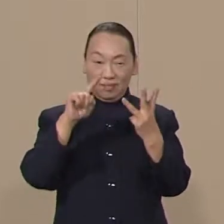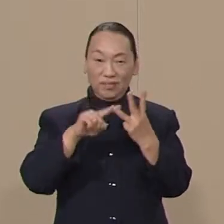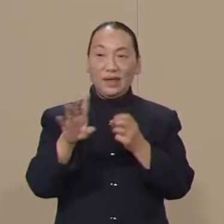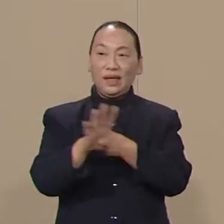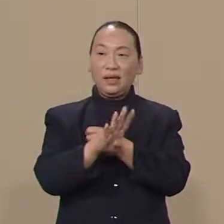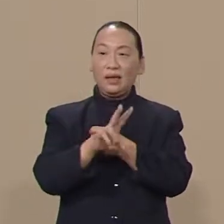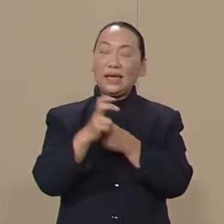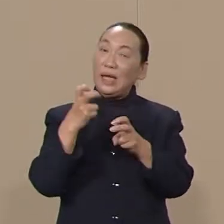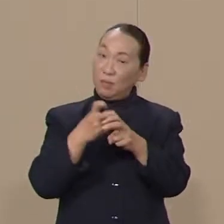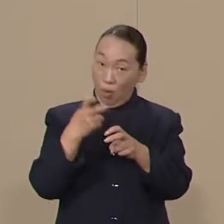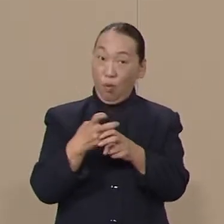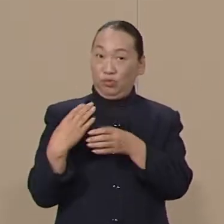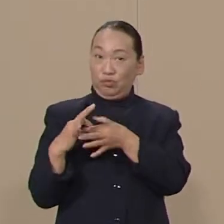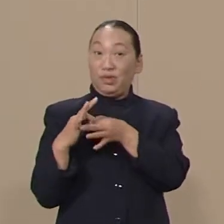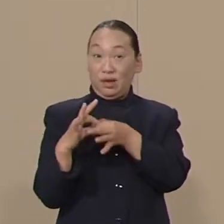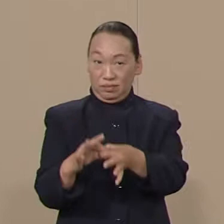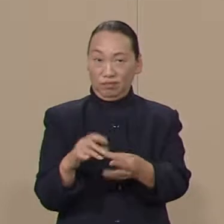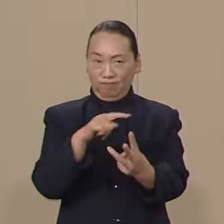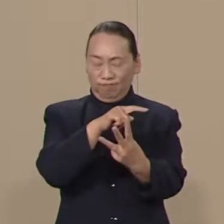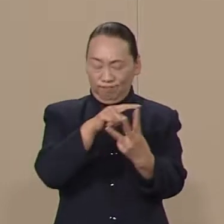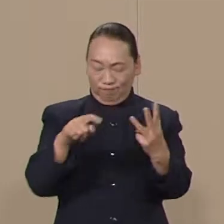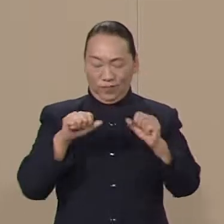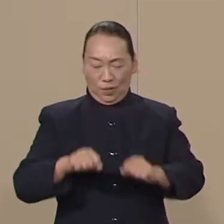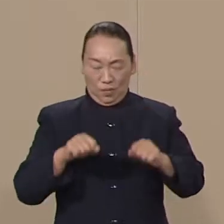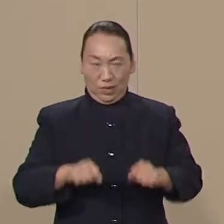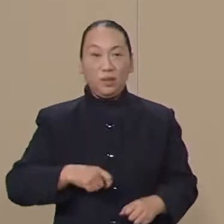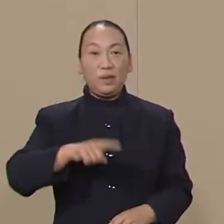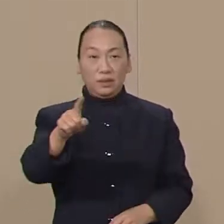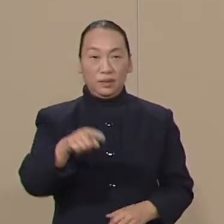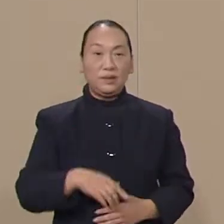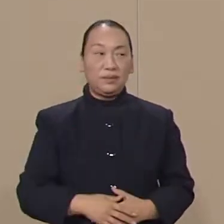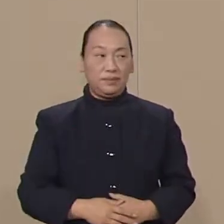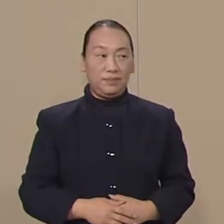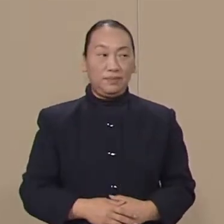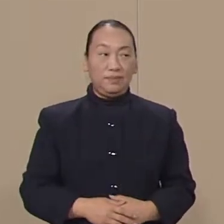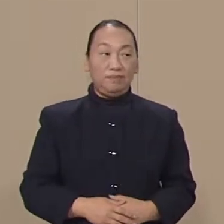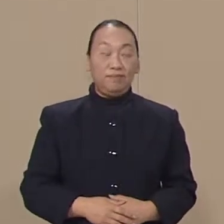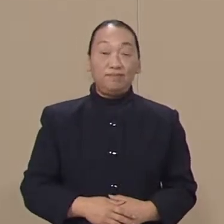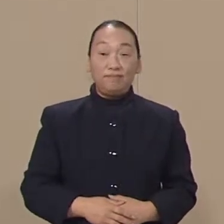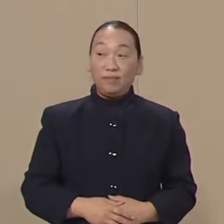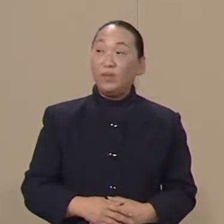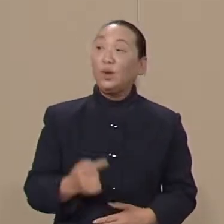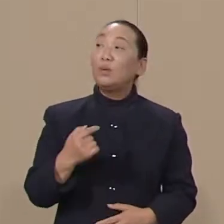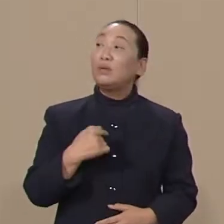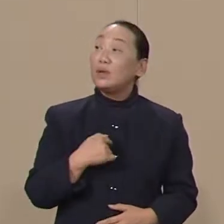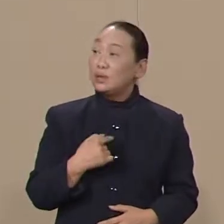これを全力で頑張ってまいります 佐：私は あの… 社民党を